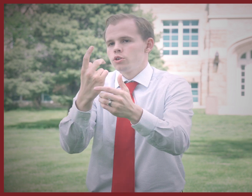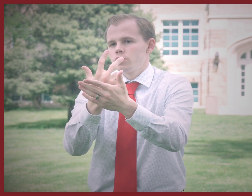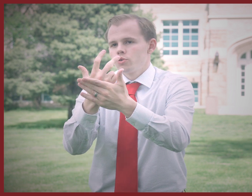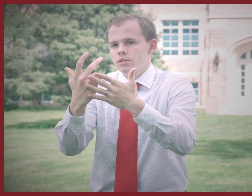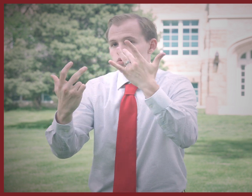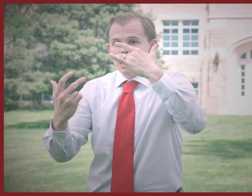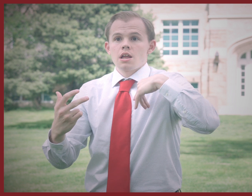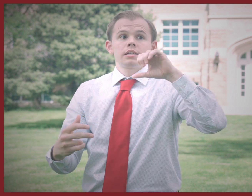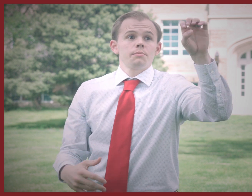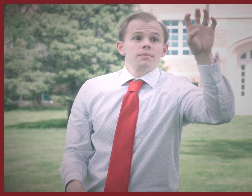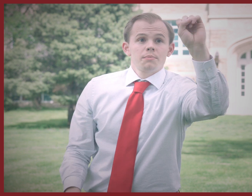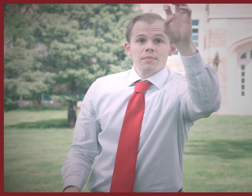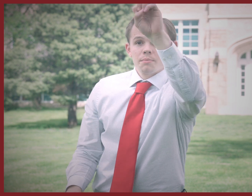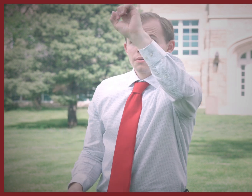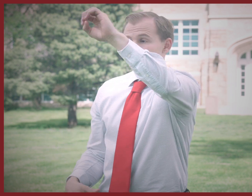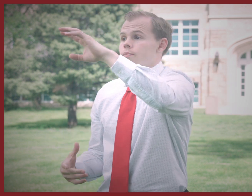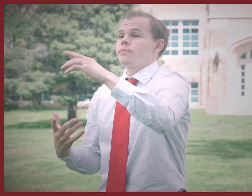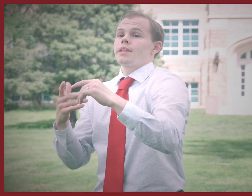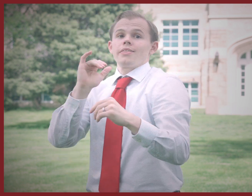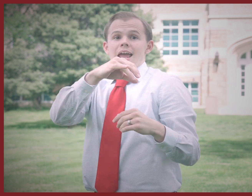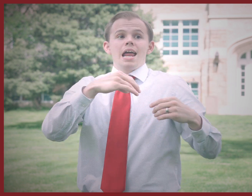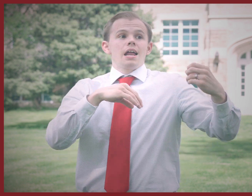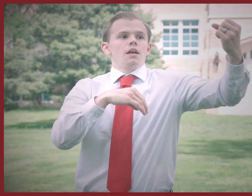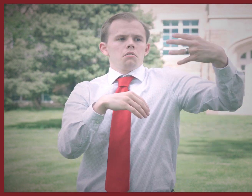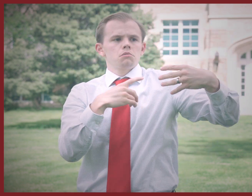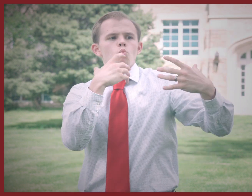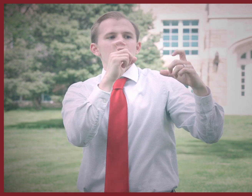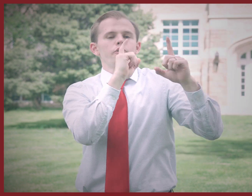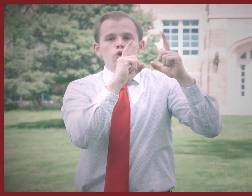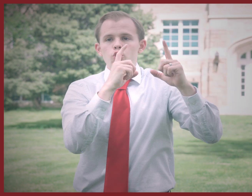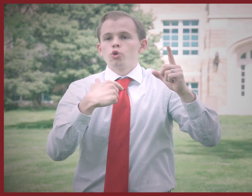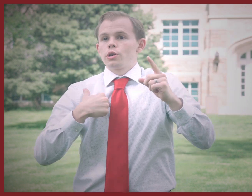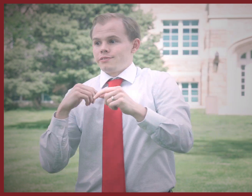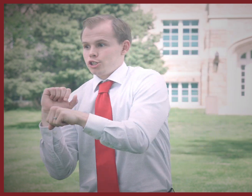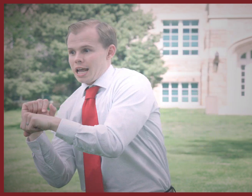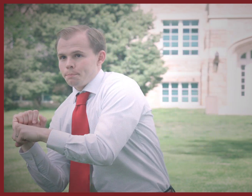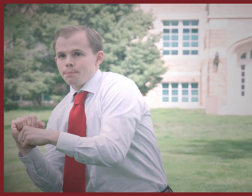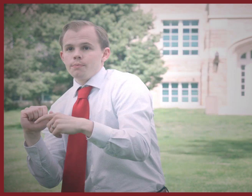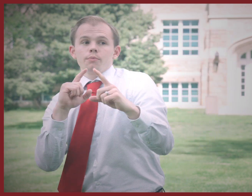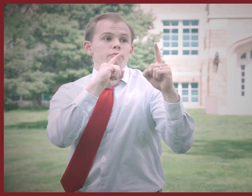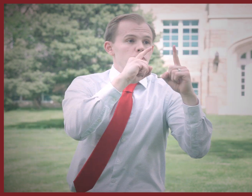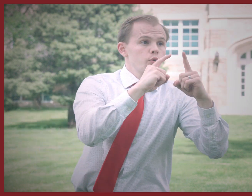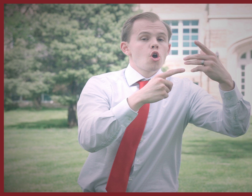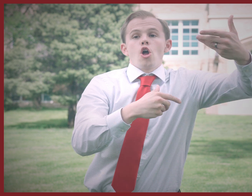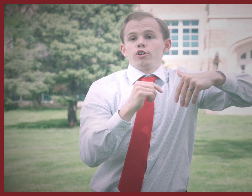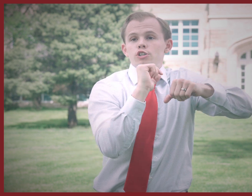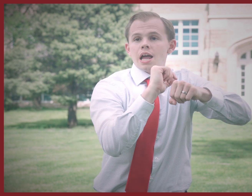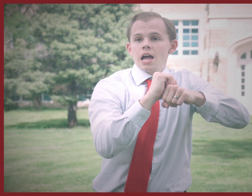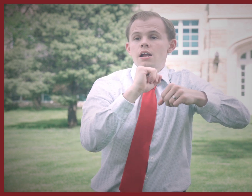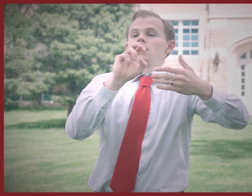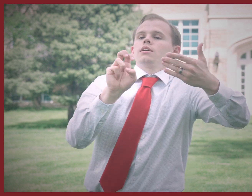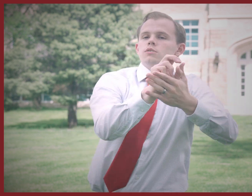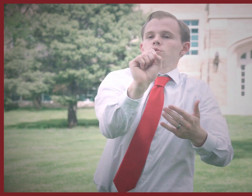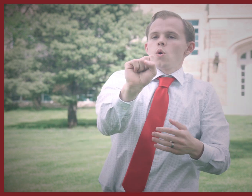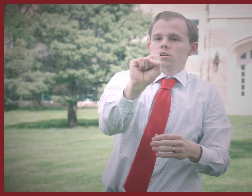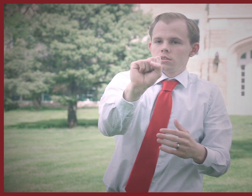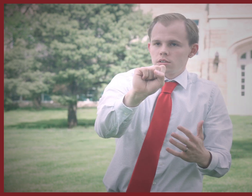porque había sometido tantas aplicaciones en muchos lugares, que me contactaron para una entrevista después de que acepté ese trabajo. Me dieron la entrevista, me ofrecieron el trabajo